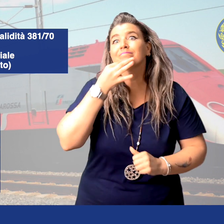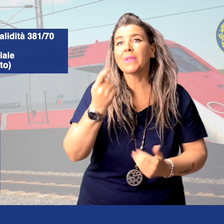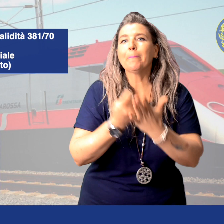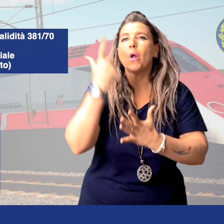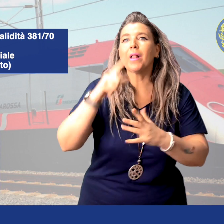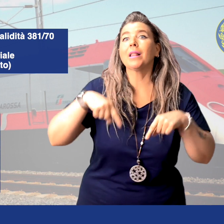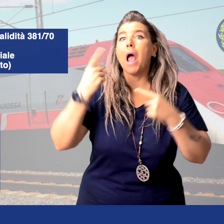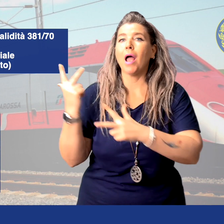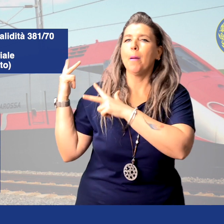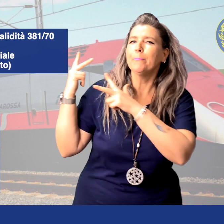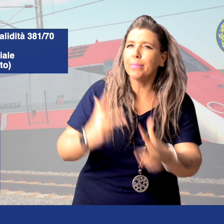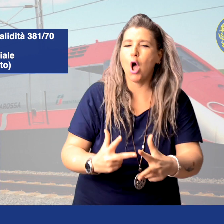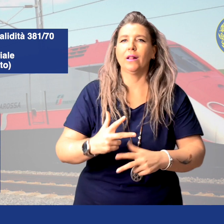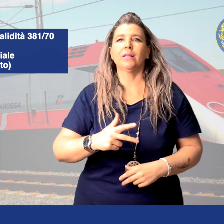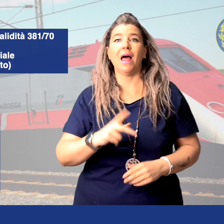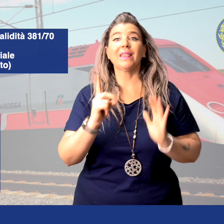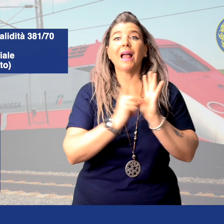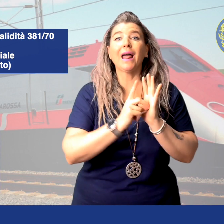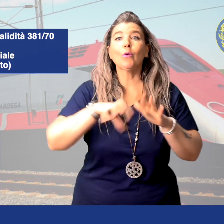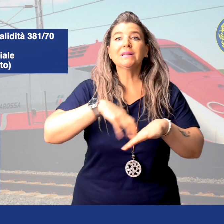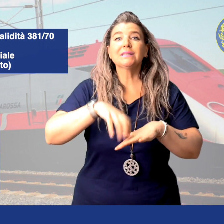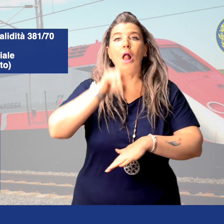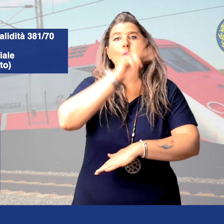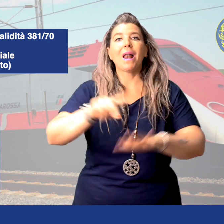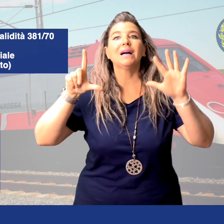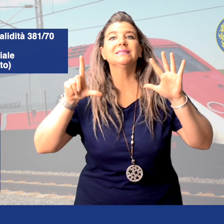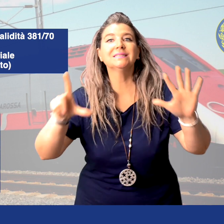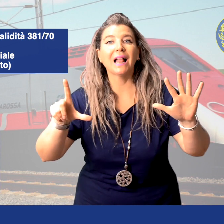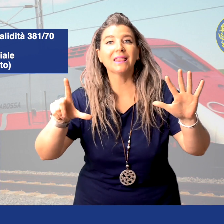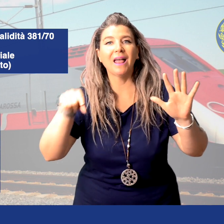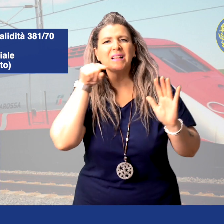Portare anche il decreto ministeriale del 2007